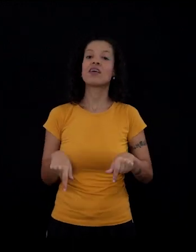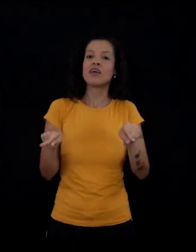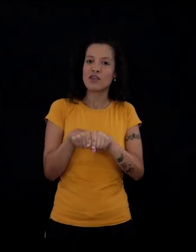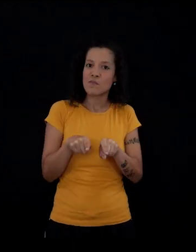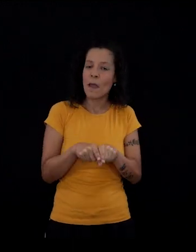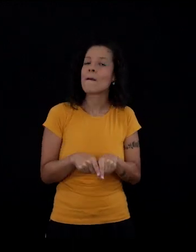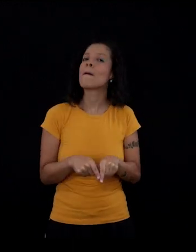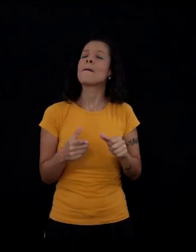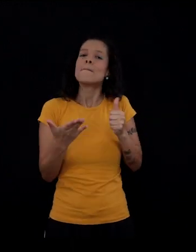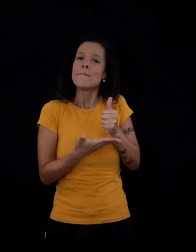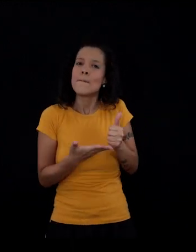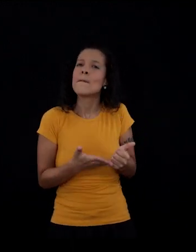Tem aquela batida básica.